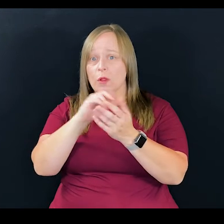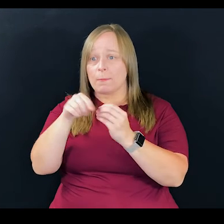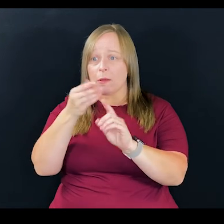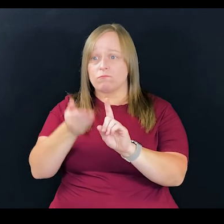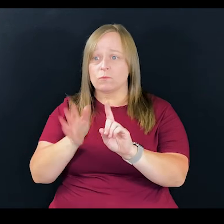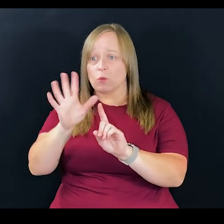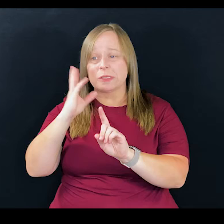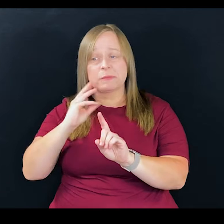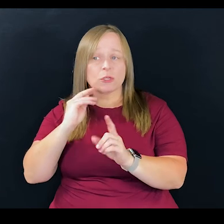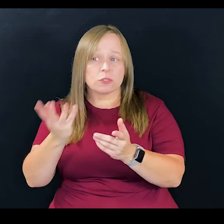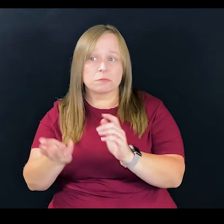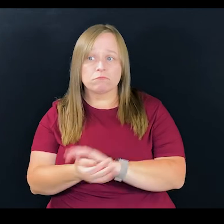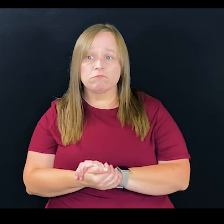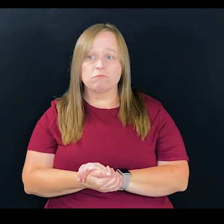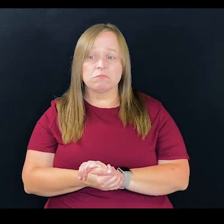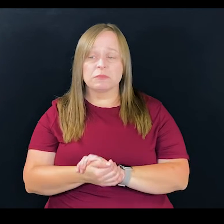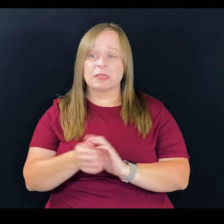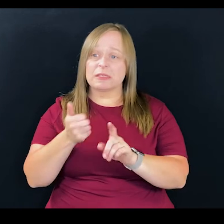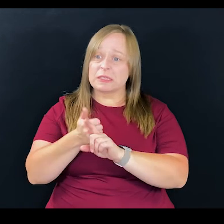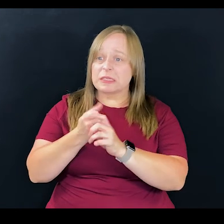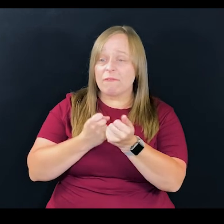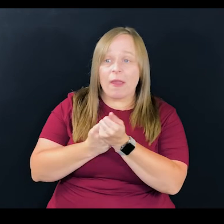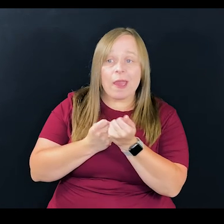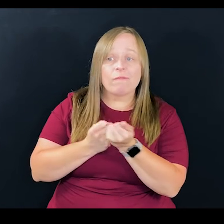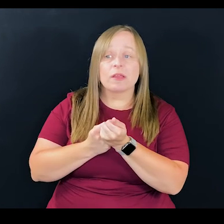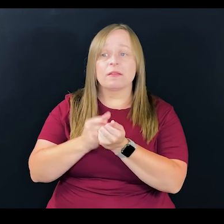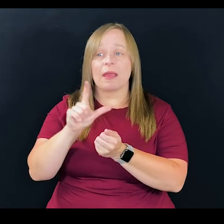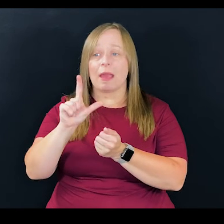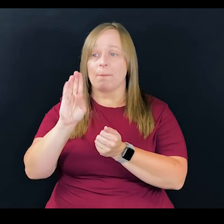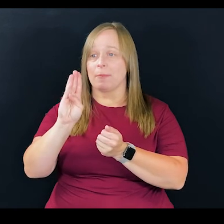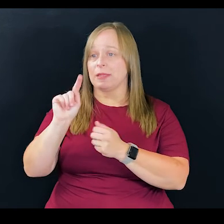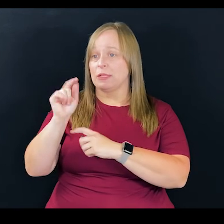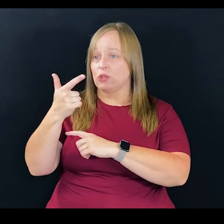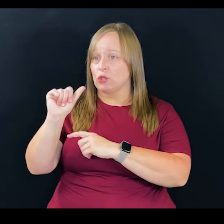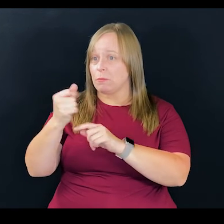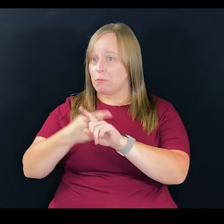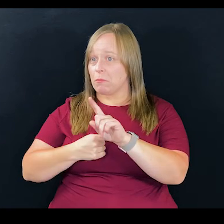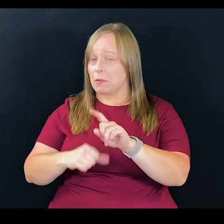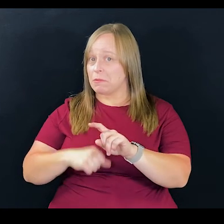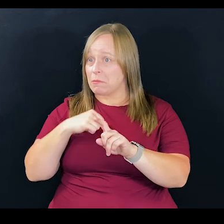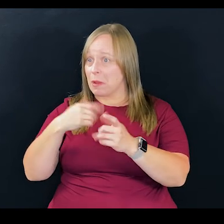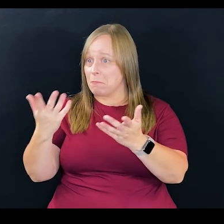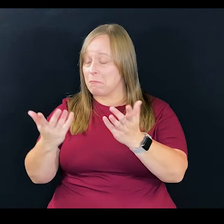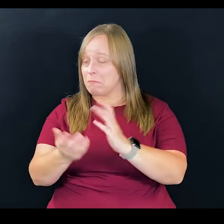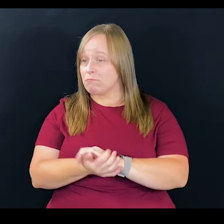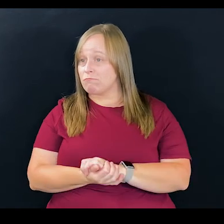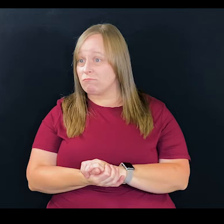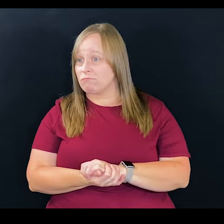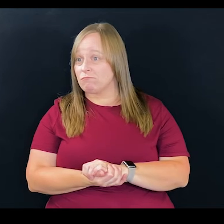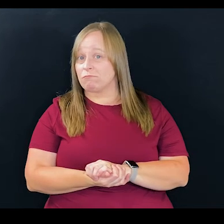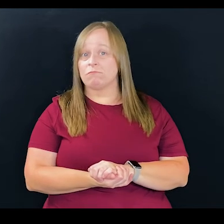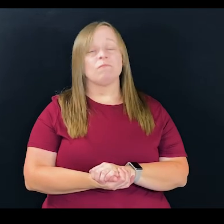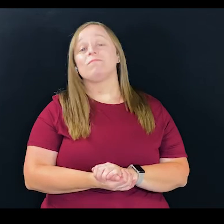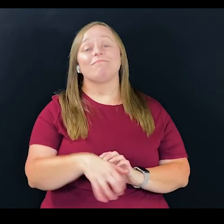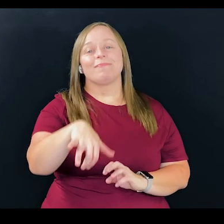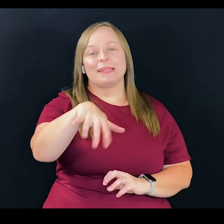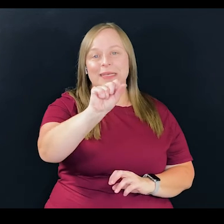que nuestra audiencia supiera sobre tu experiencia como autodefensora del Mes del Orgullo LGBTQ?